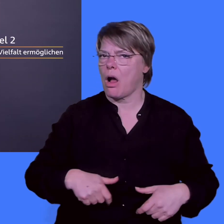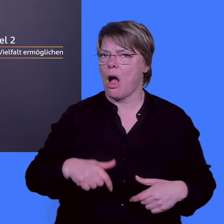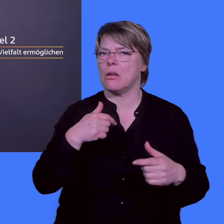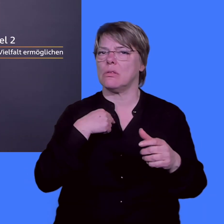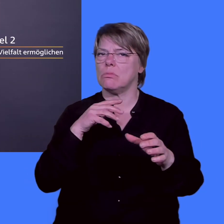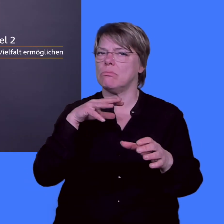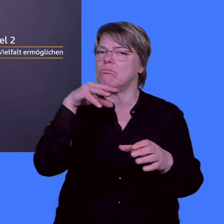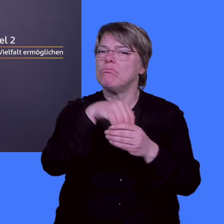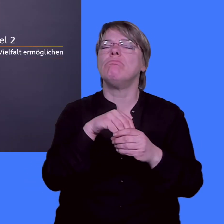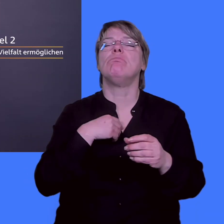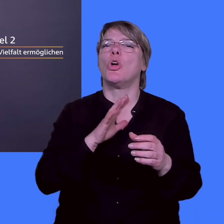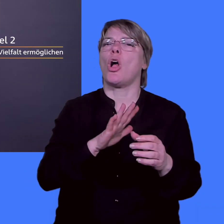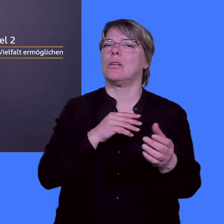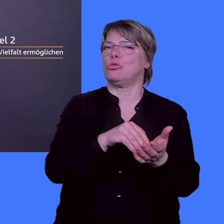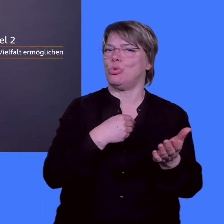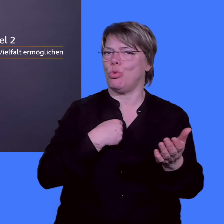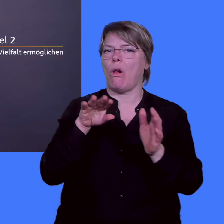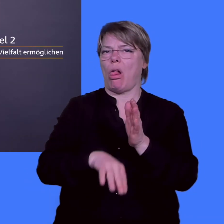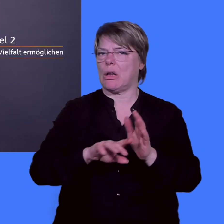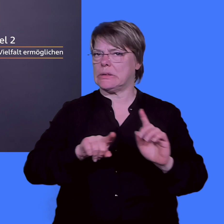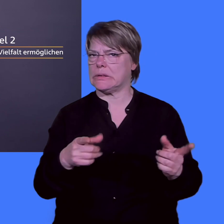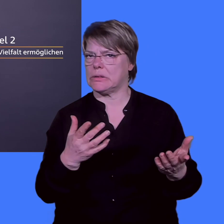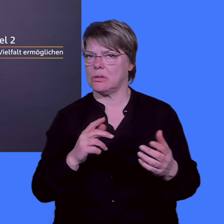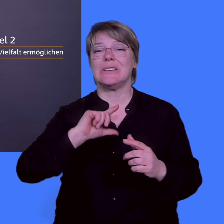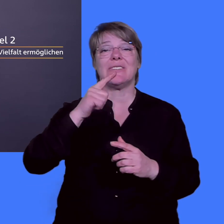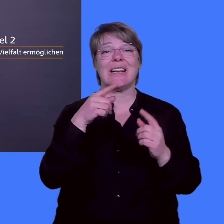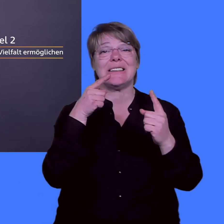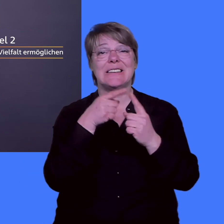zusammen mit dem 1. Ziel. Weil, wenn sich jedes Kind in der Kitagruppe wiederfindet,